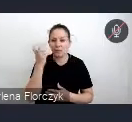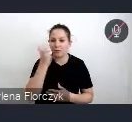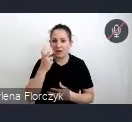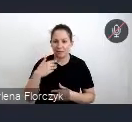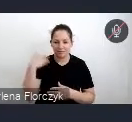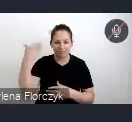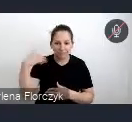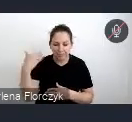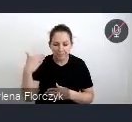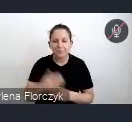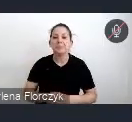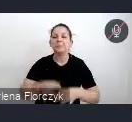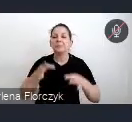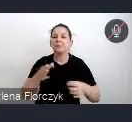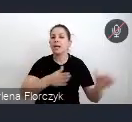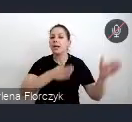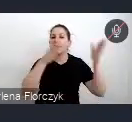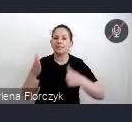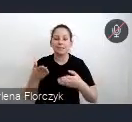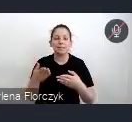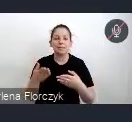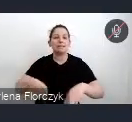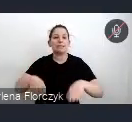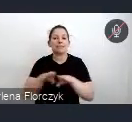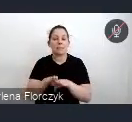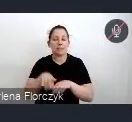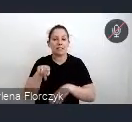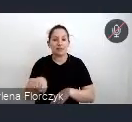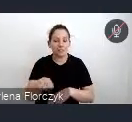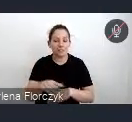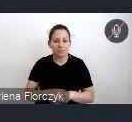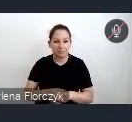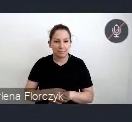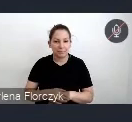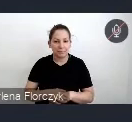I teraz na zamknięcie tego bloku